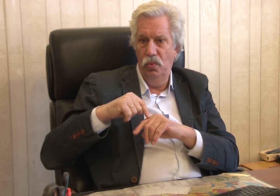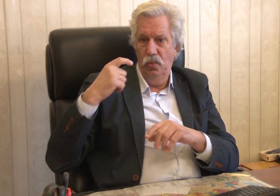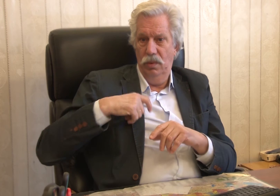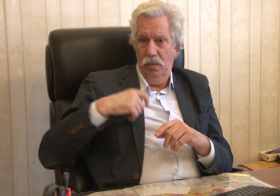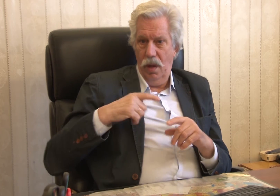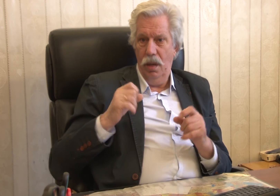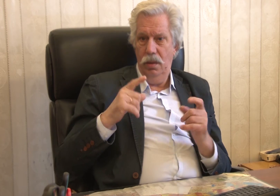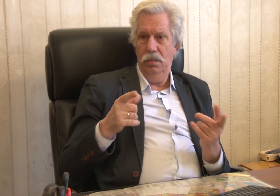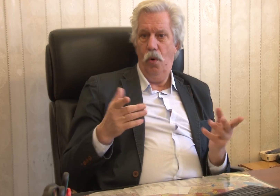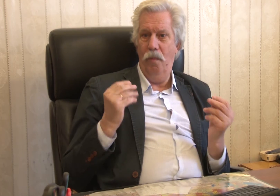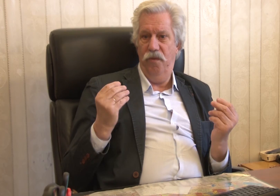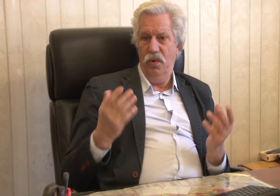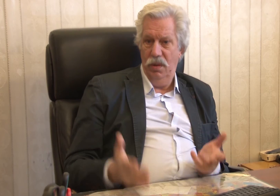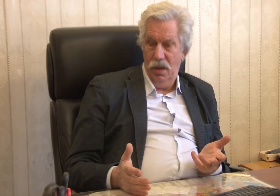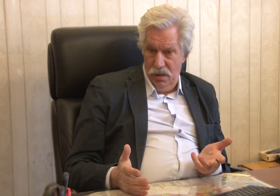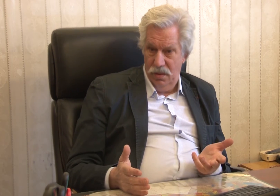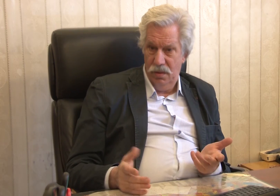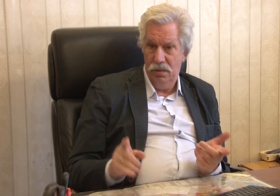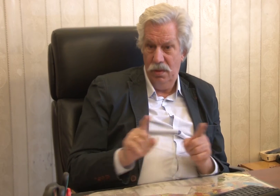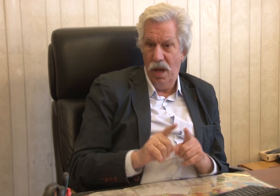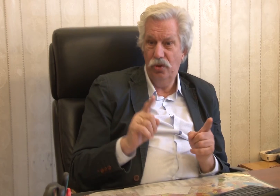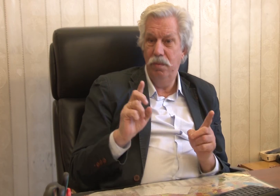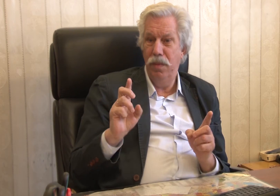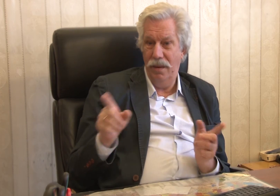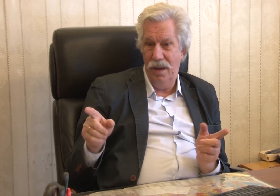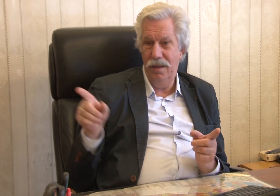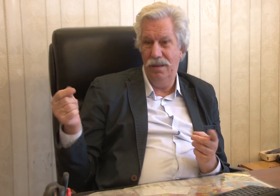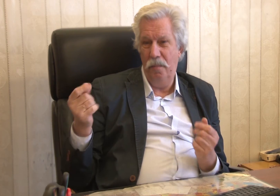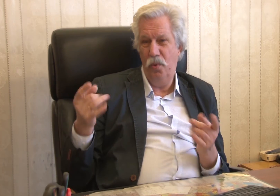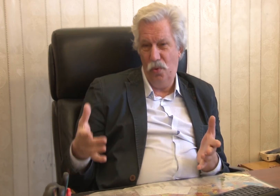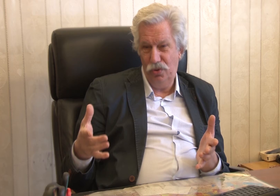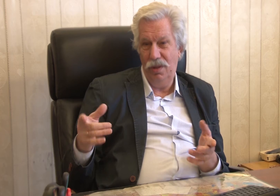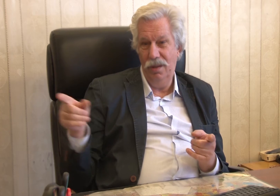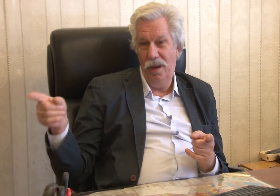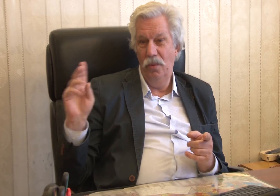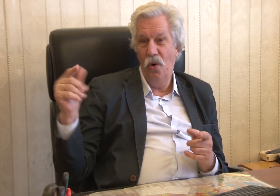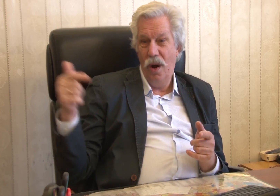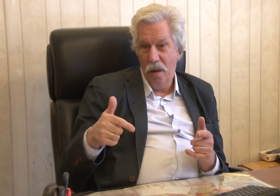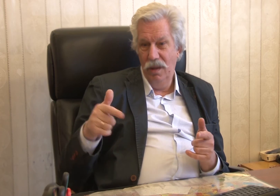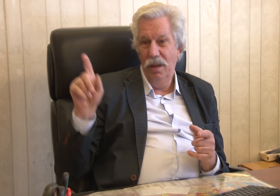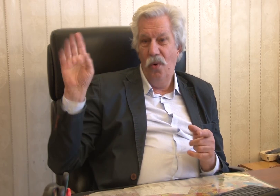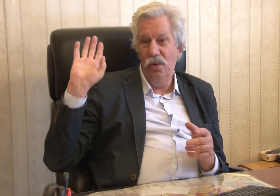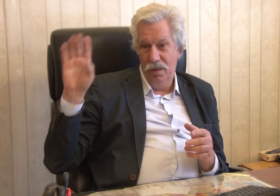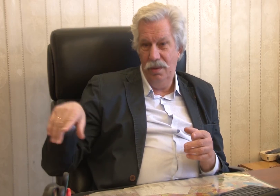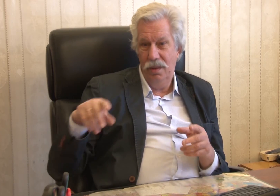чтобы глухой все понимал все и чувствовал себя комфортно. В отношении библиотек - там ситуация проще, туда идут грамотные глухие,